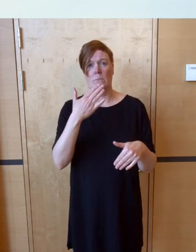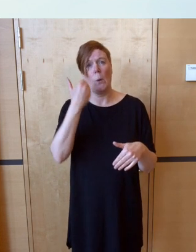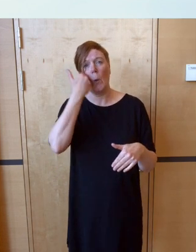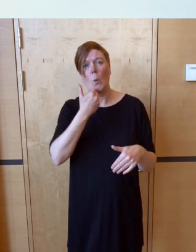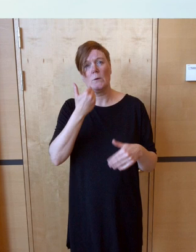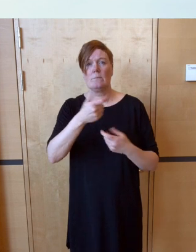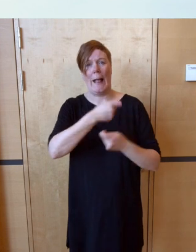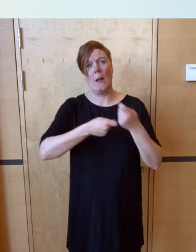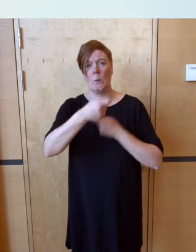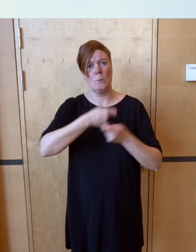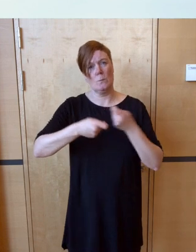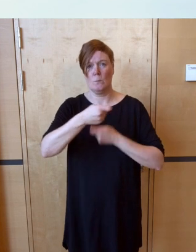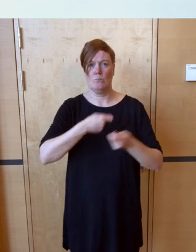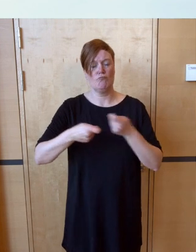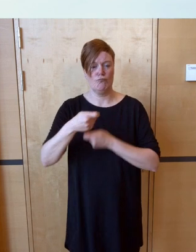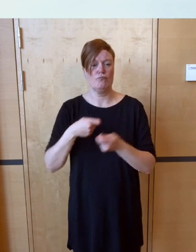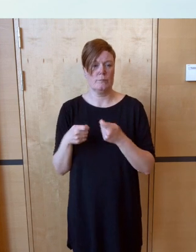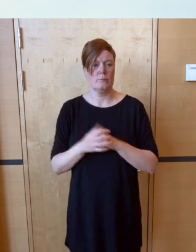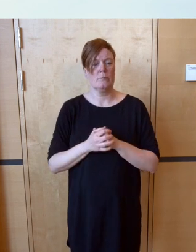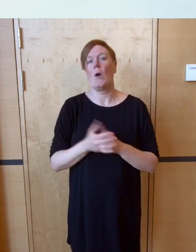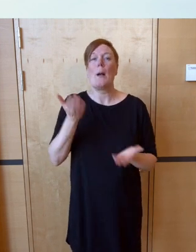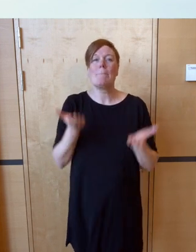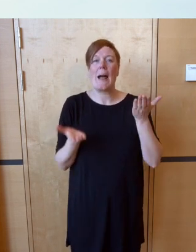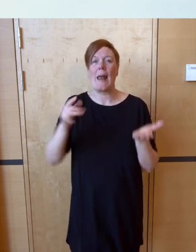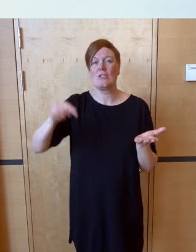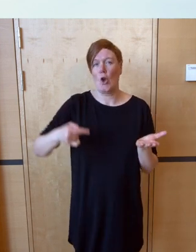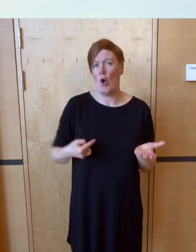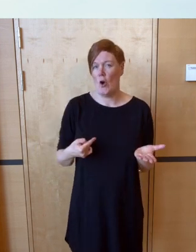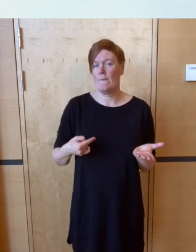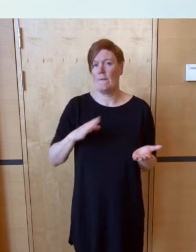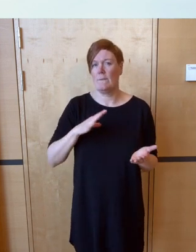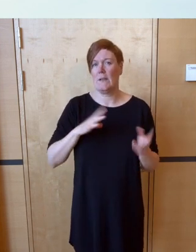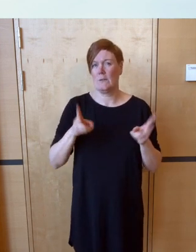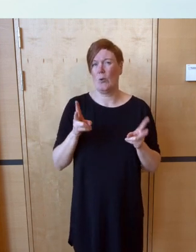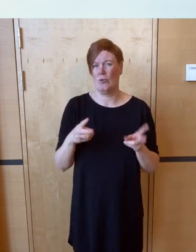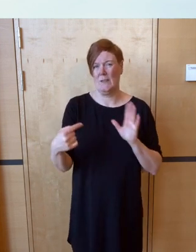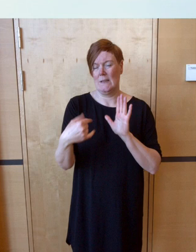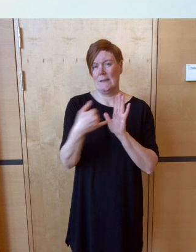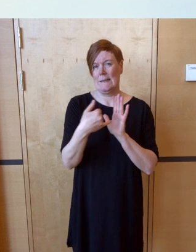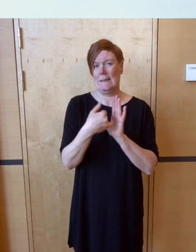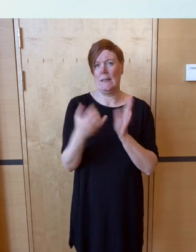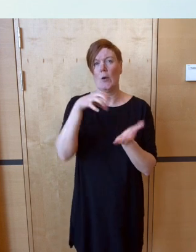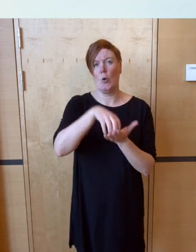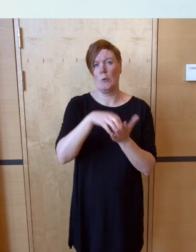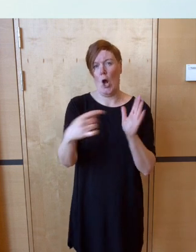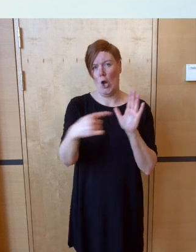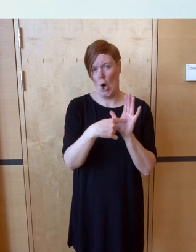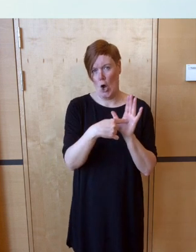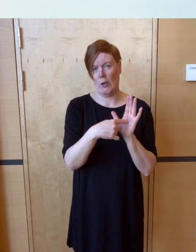Sen kikade vi på balanskravet som också Finns det fler I kommunallagen Då kan vi se att